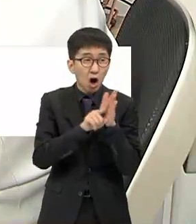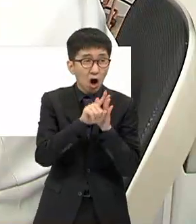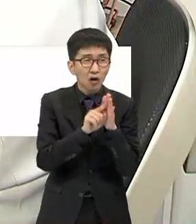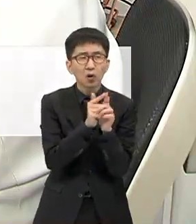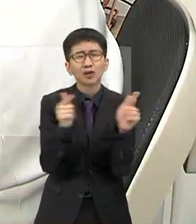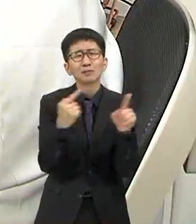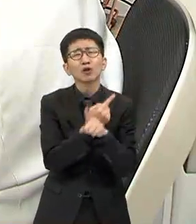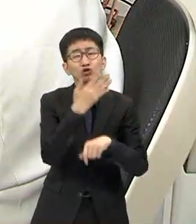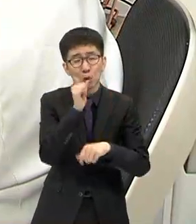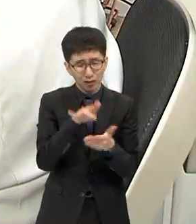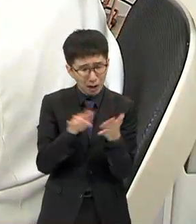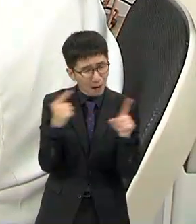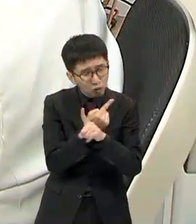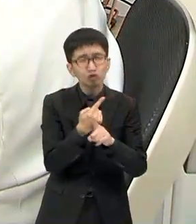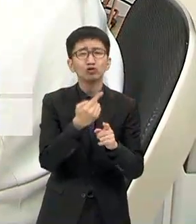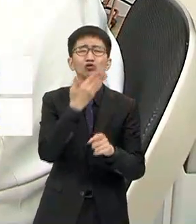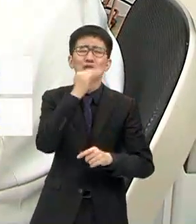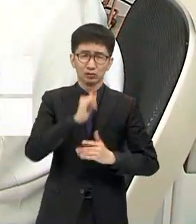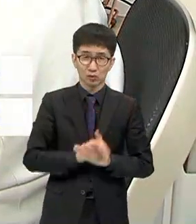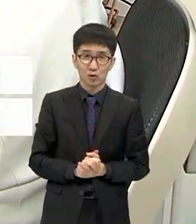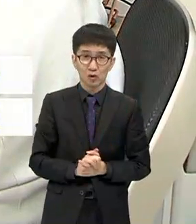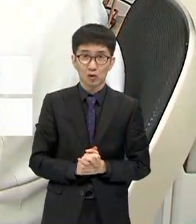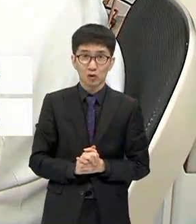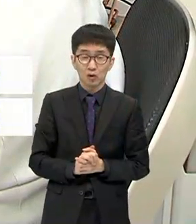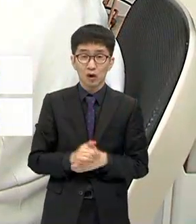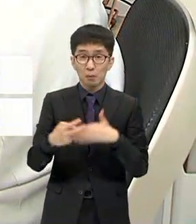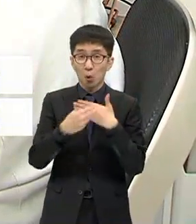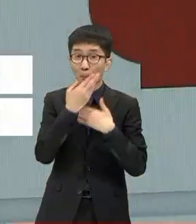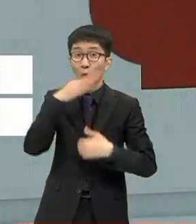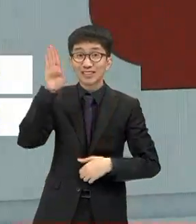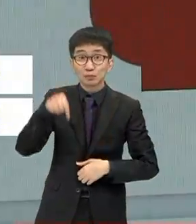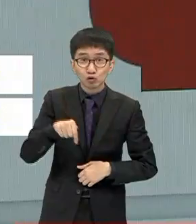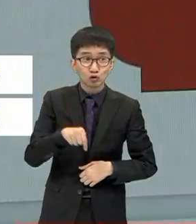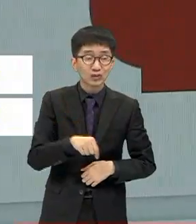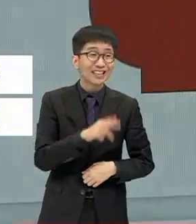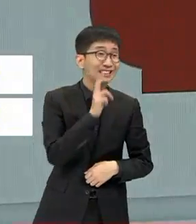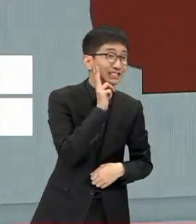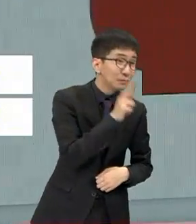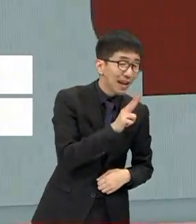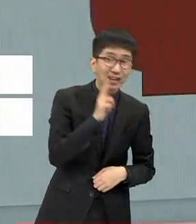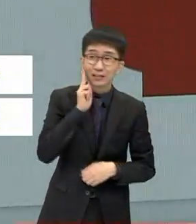(기자) 보건복지부는 중증과 비중증 두 질환을 함께 앓고 있는 환자의 경우